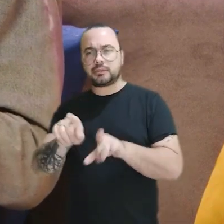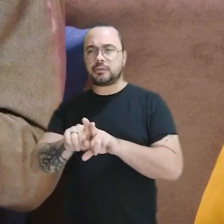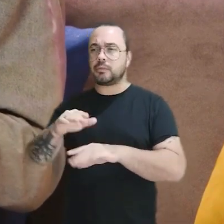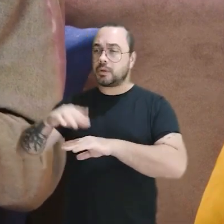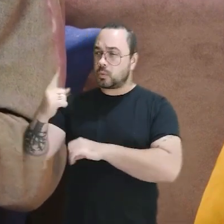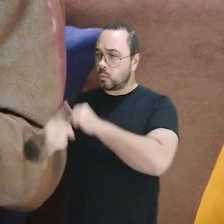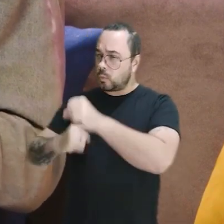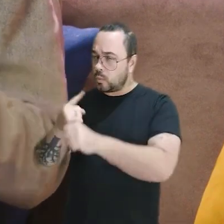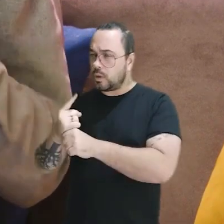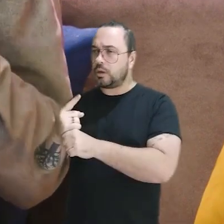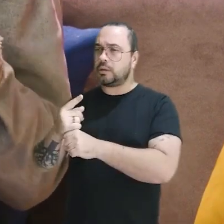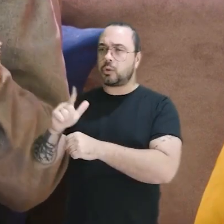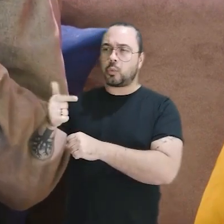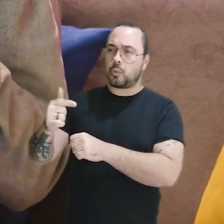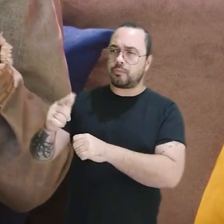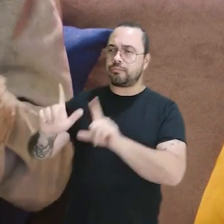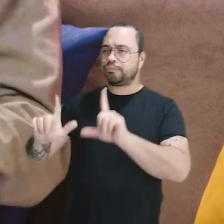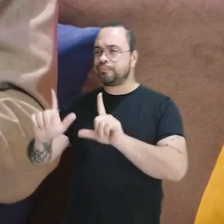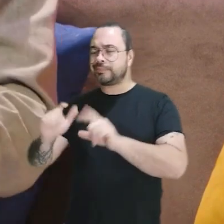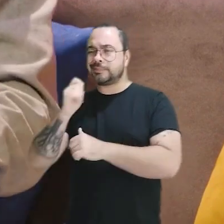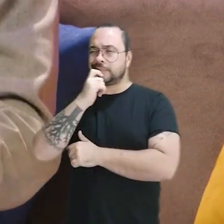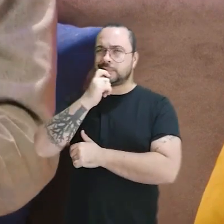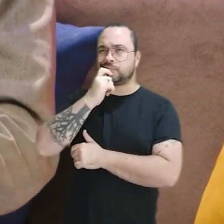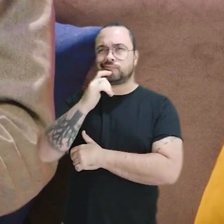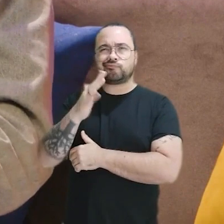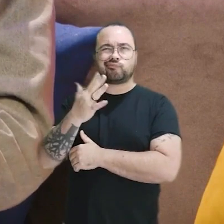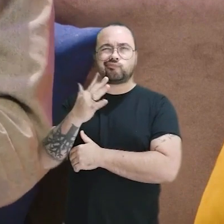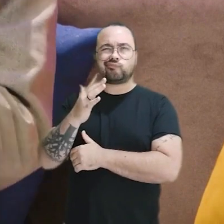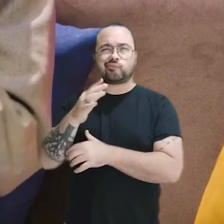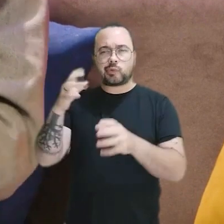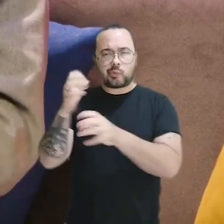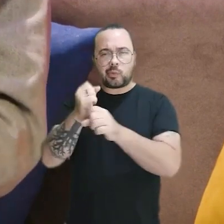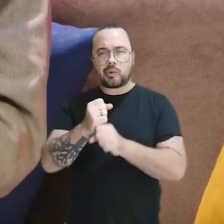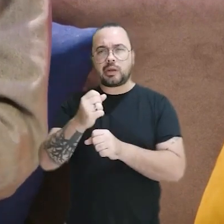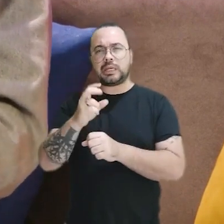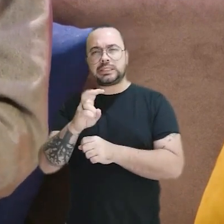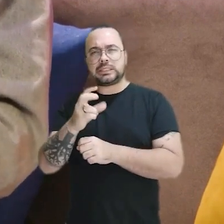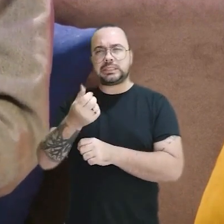no "Pânico". Então, eu fiquei, aí, entre... Somando tudo, uns cinco, seis anos trabalhando.